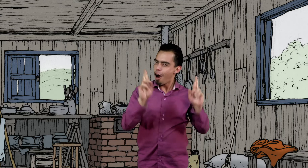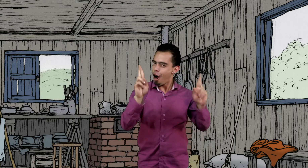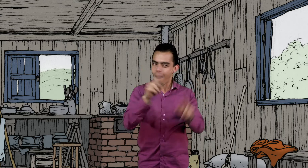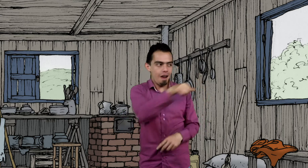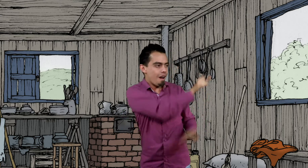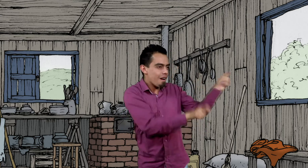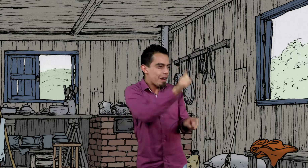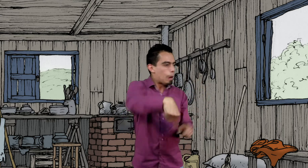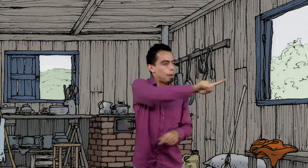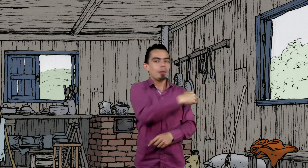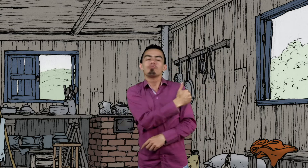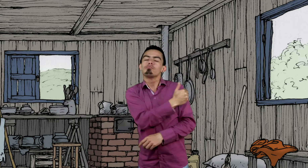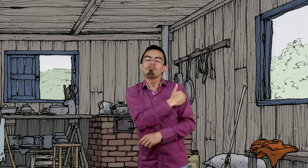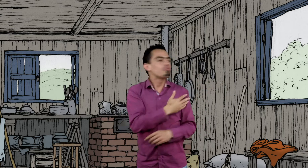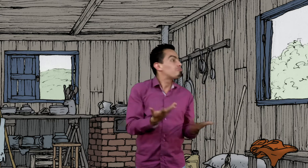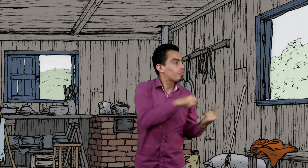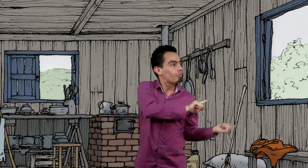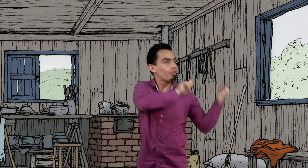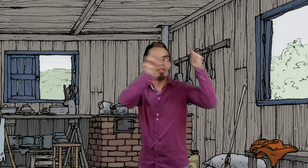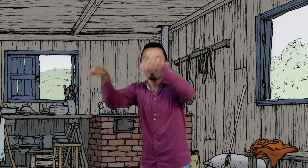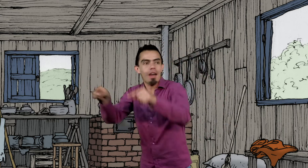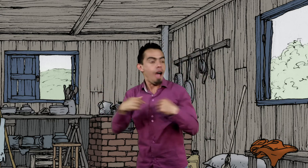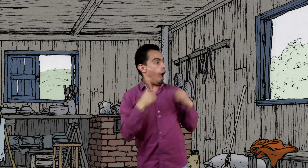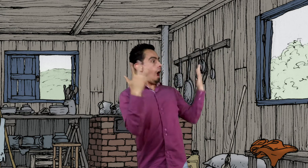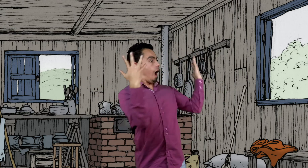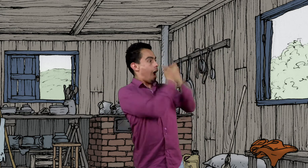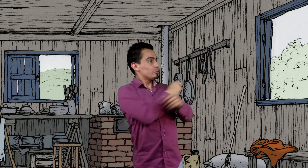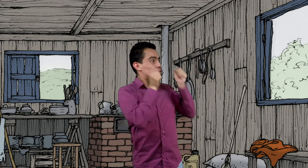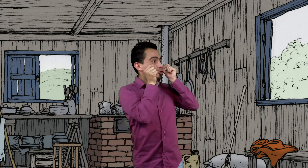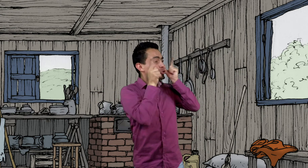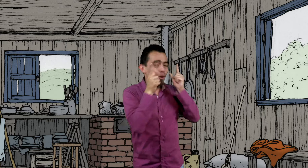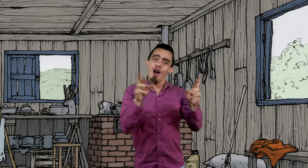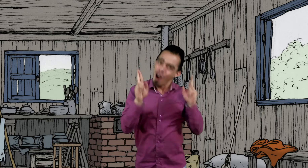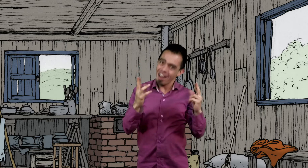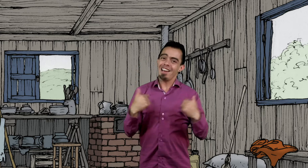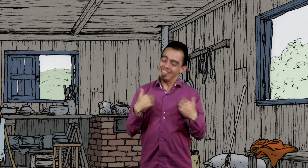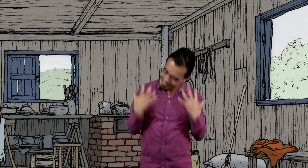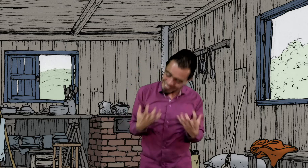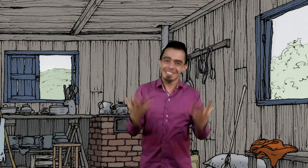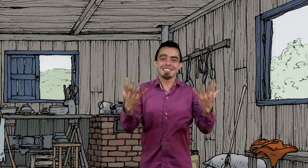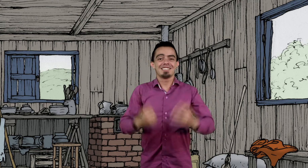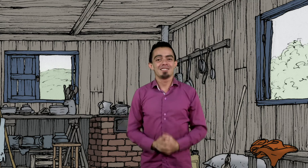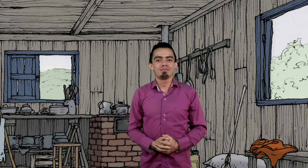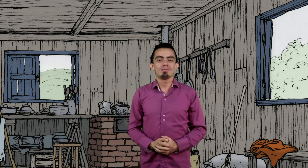Solo esperábamos el momento en que nos dieran la sorpresa de ir, algún día, a La Chorrera.